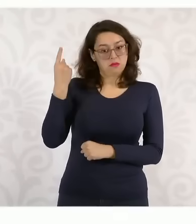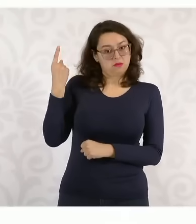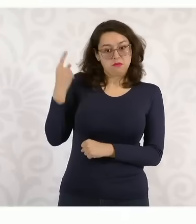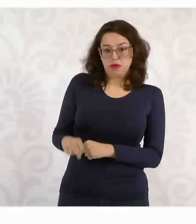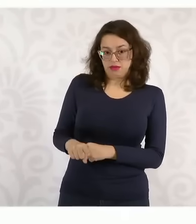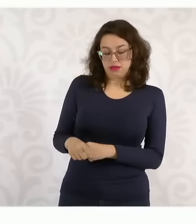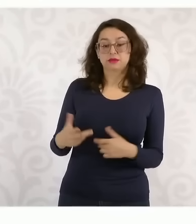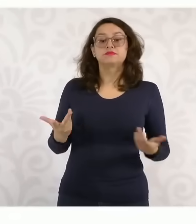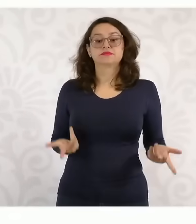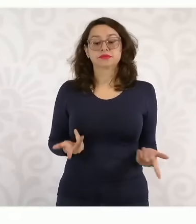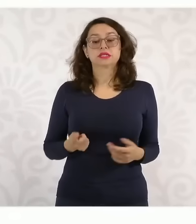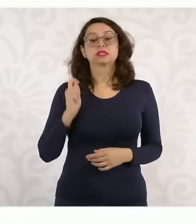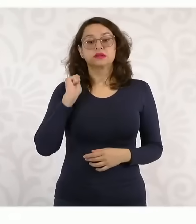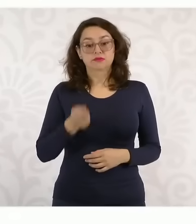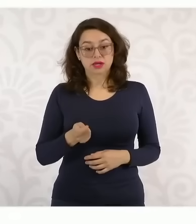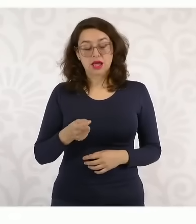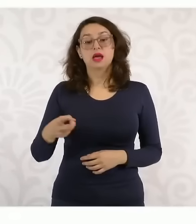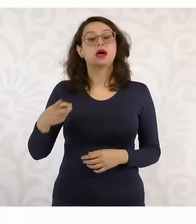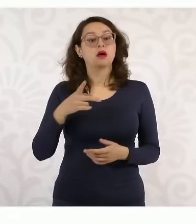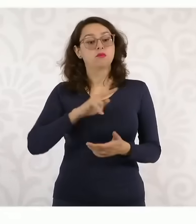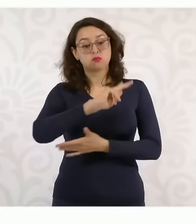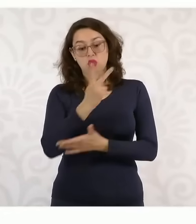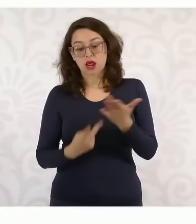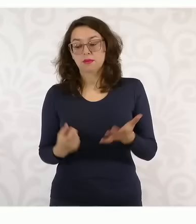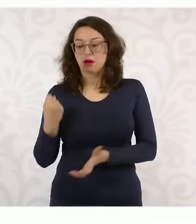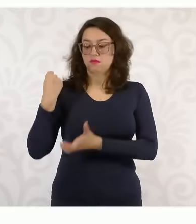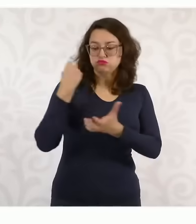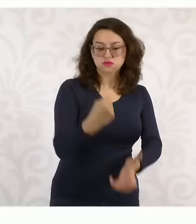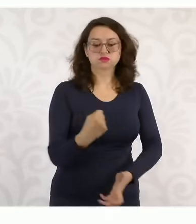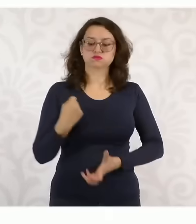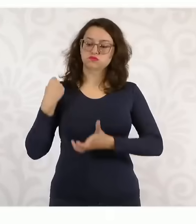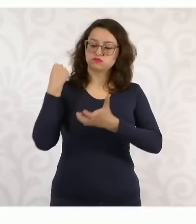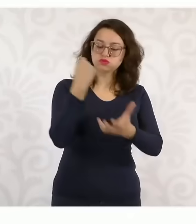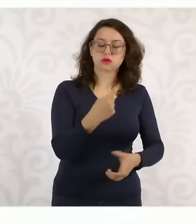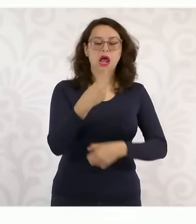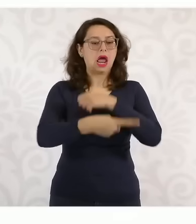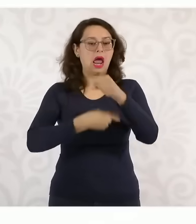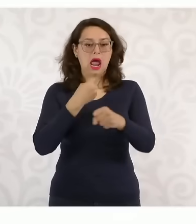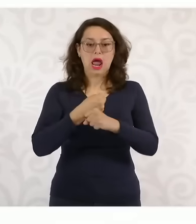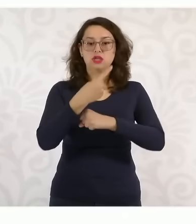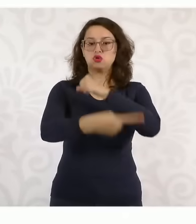haber más recursos para los programas, que debe de tener un incremento, por lo menos en términos